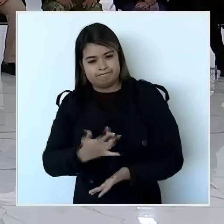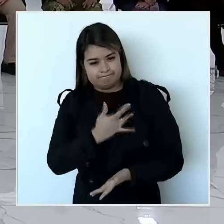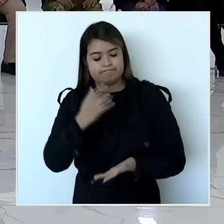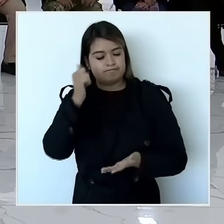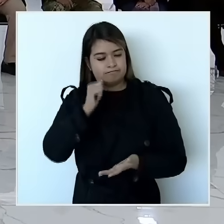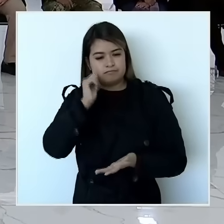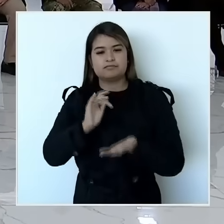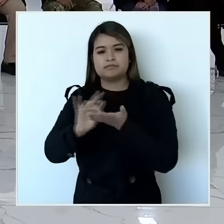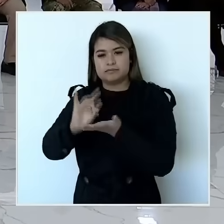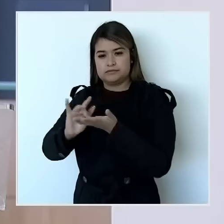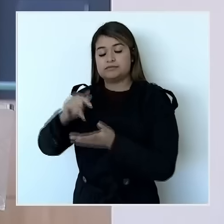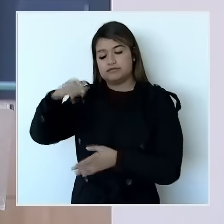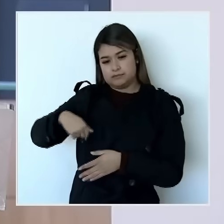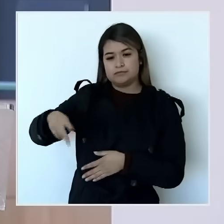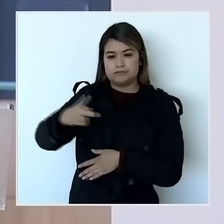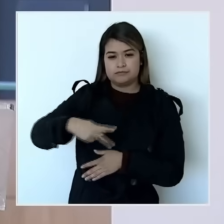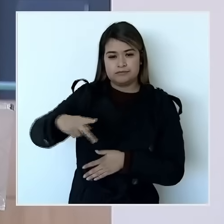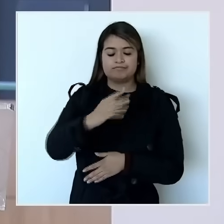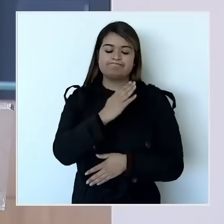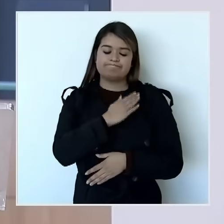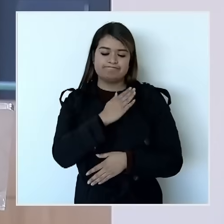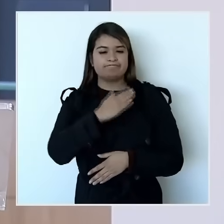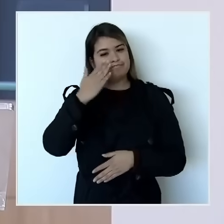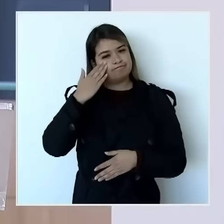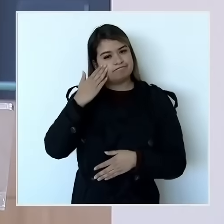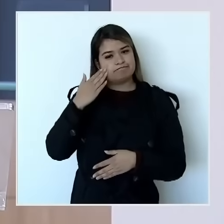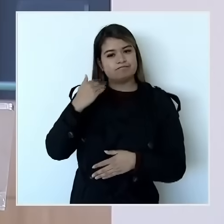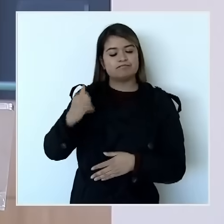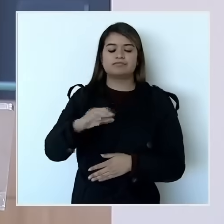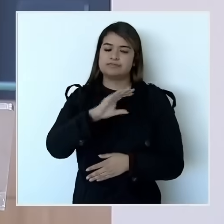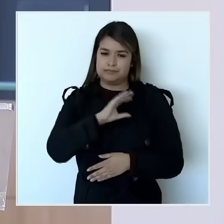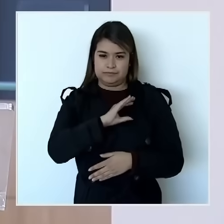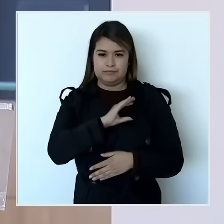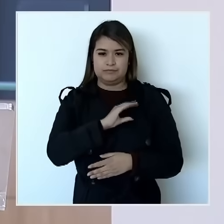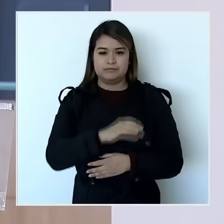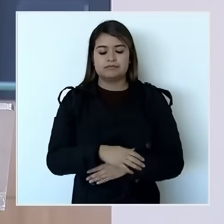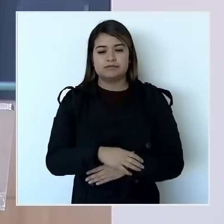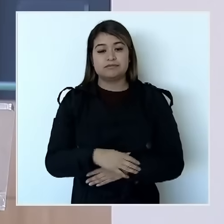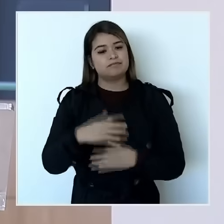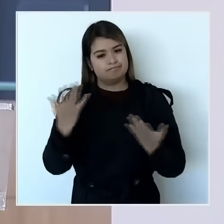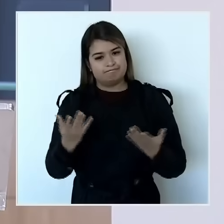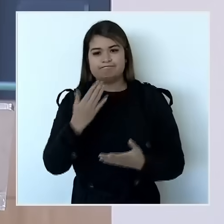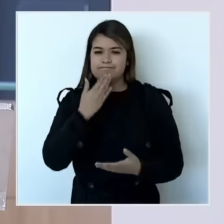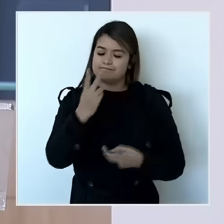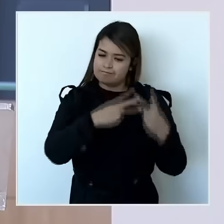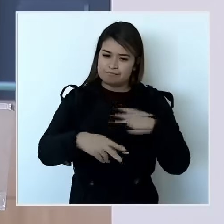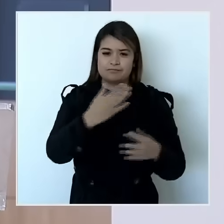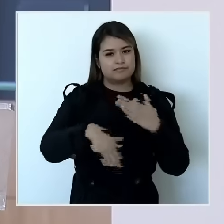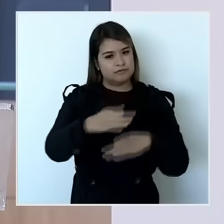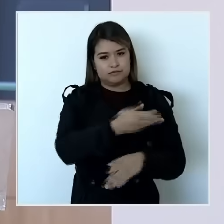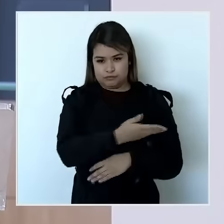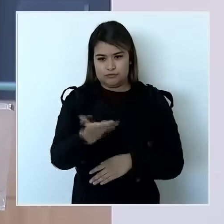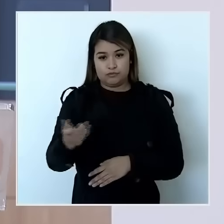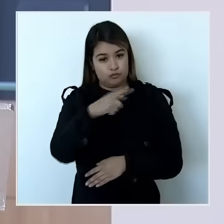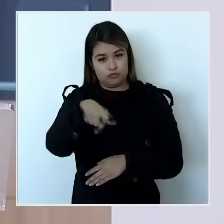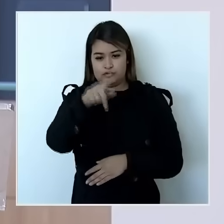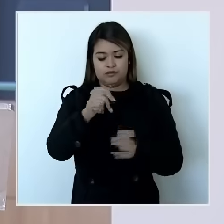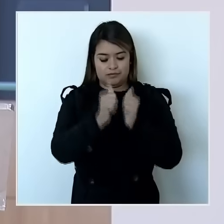generoso y hospitalario. Así que sean bienvenidas y bienvenidos. literalmente están en su casa.